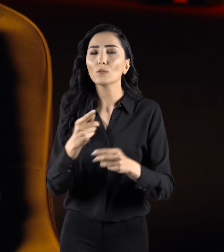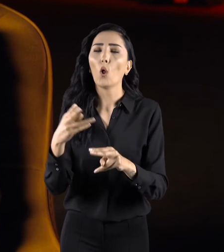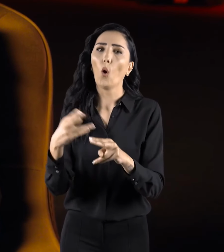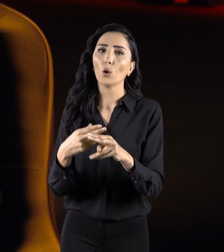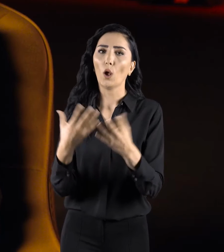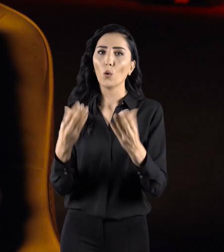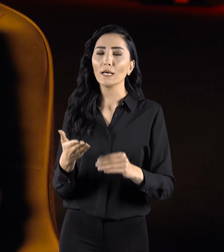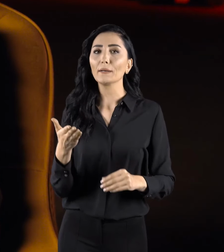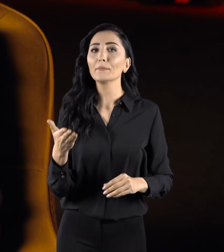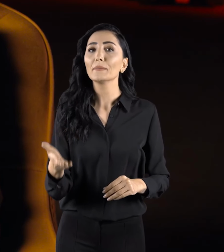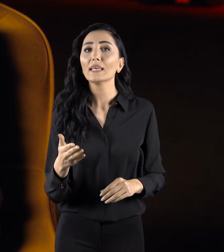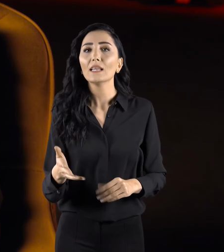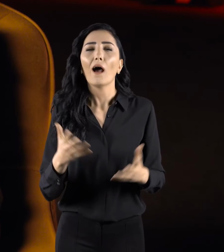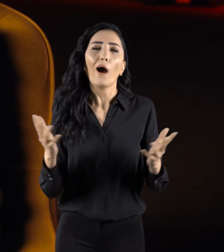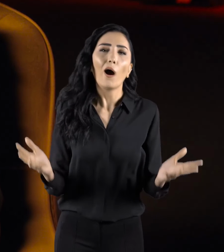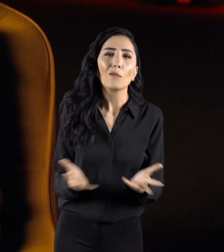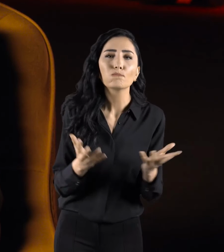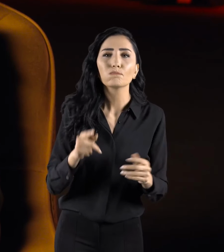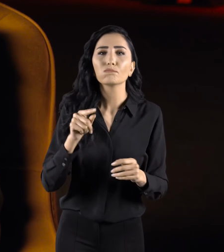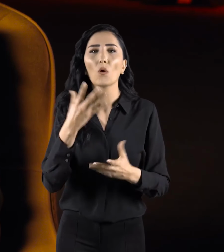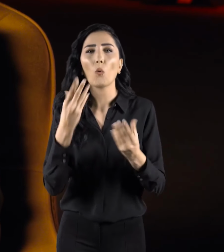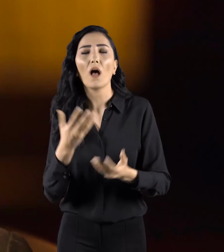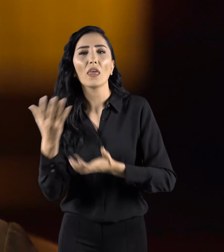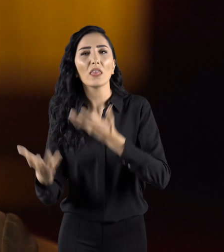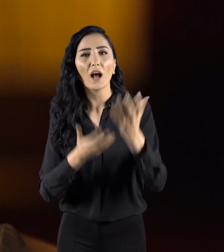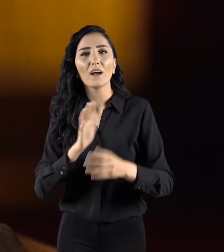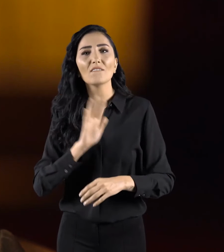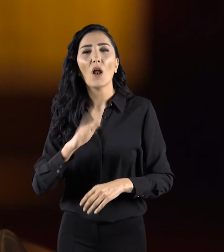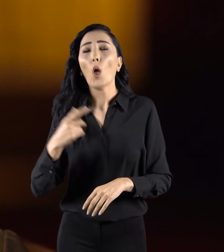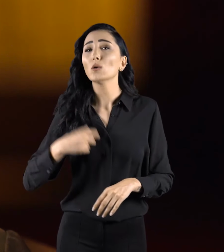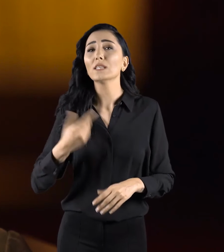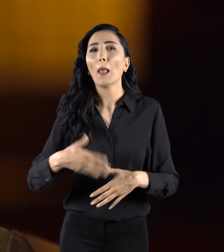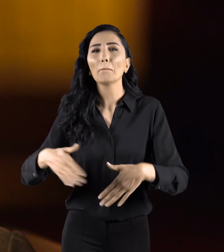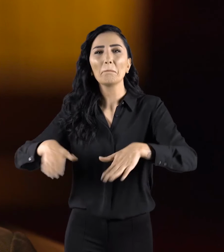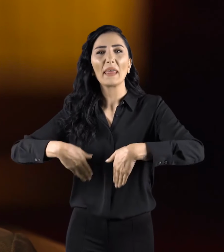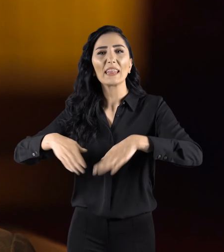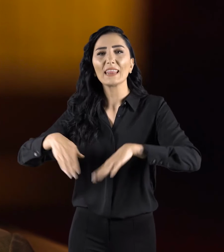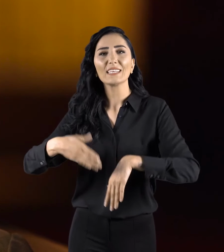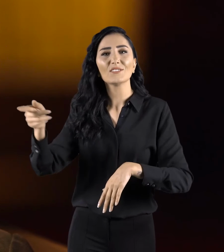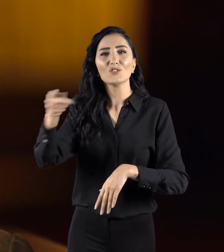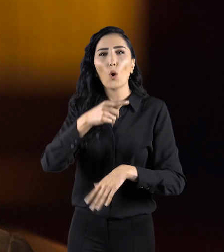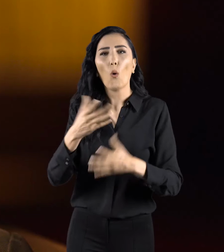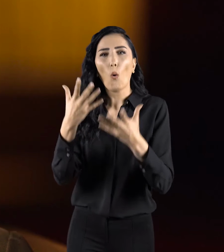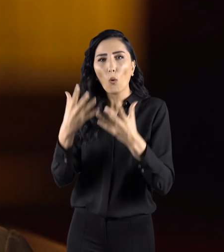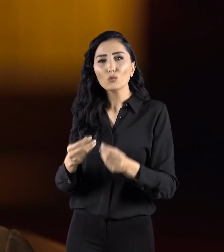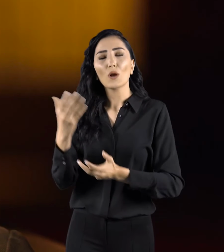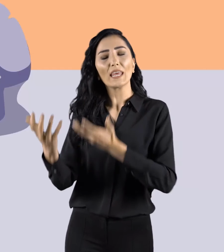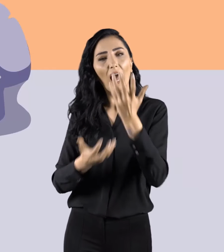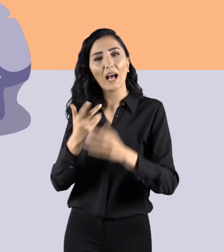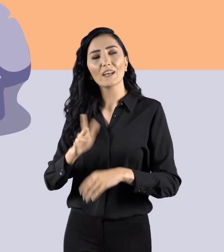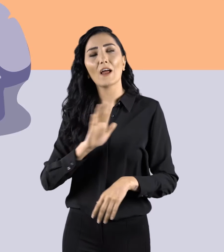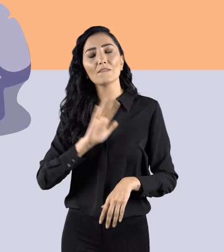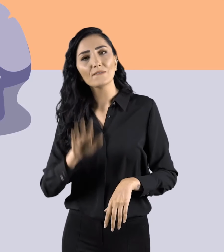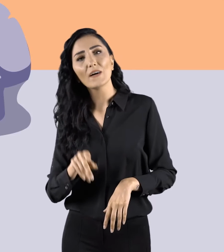nedeniyle oluşan yangınlar bunlara örnek verilebilir. İhmal nedeniyle meydana gelen kazalarda özellikle piknikçilerin